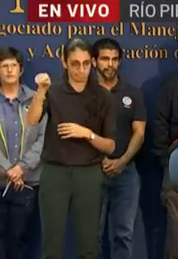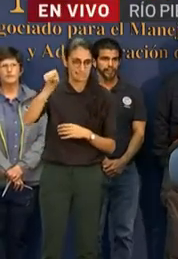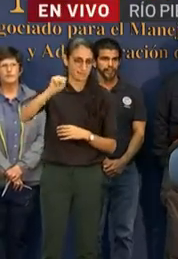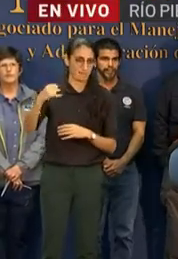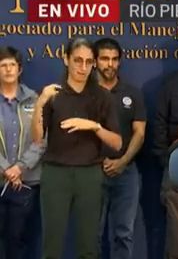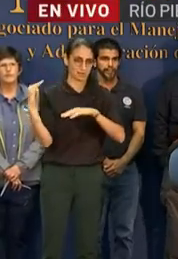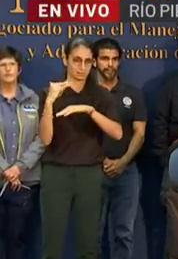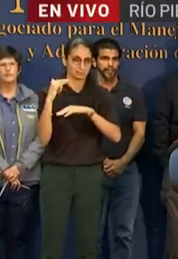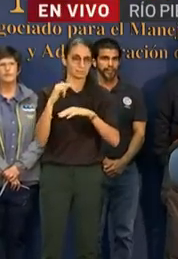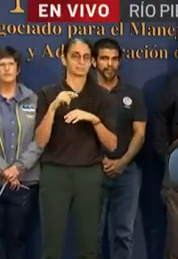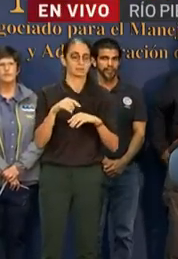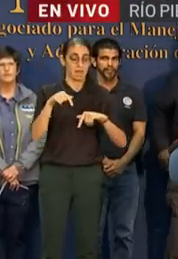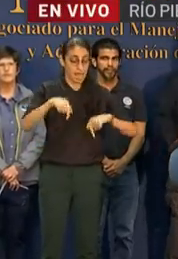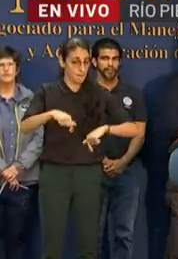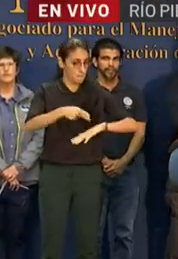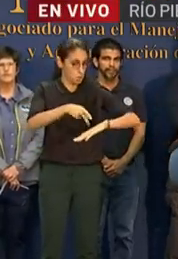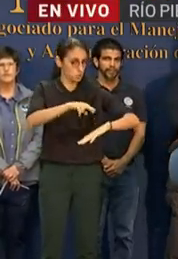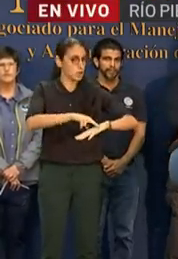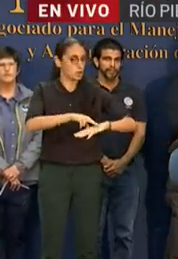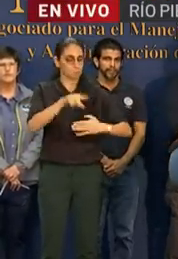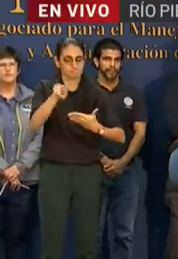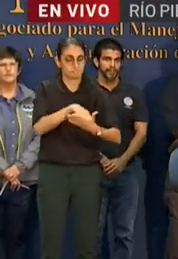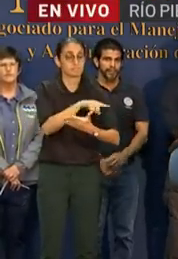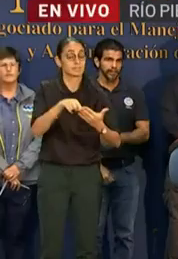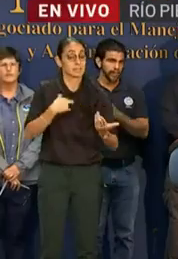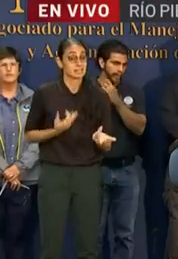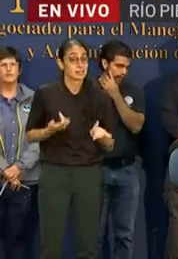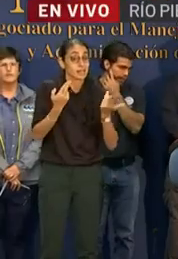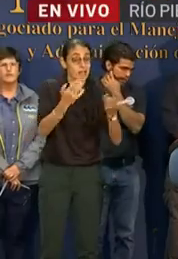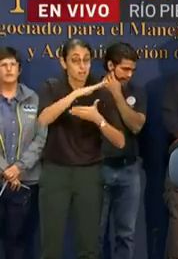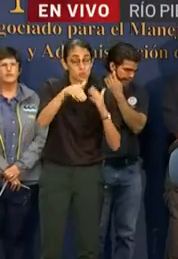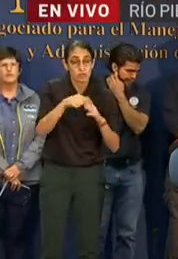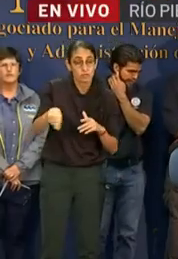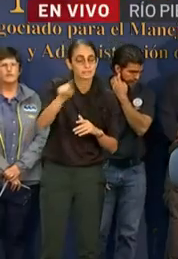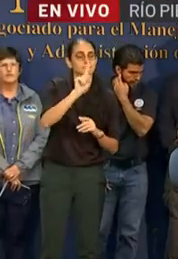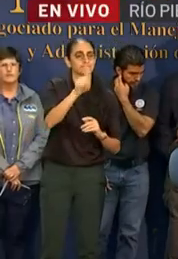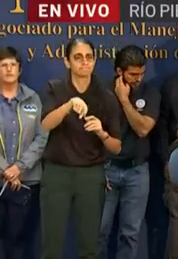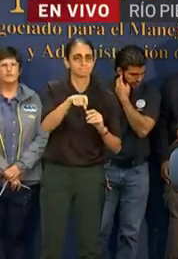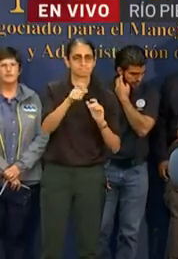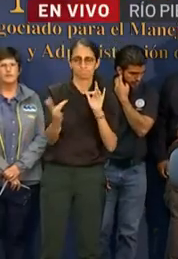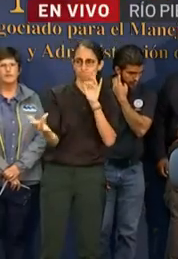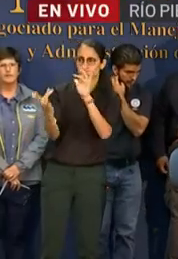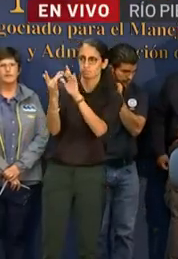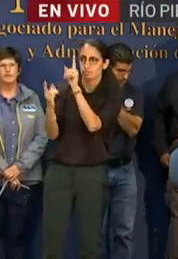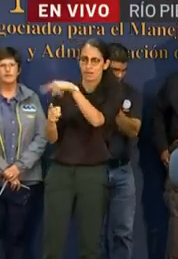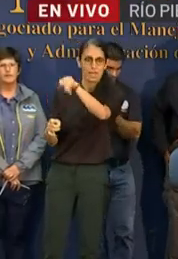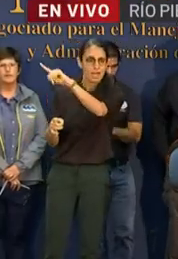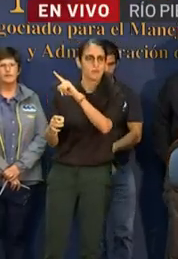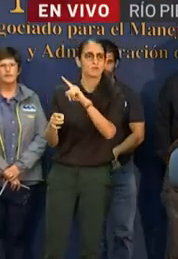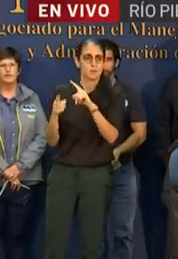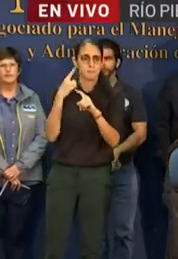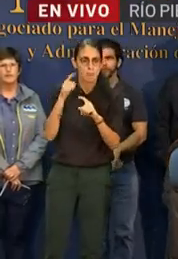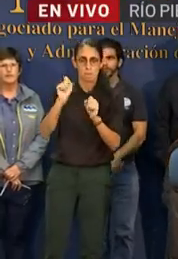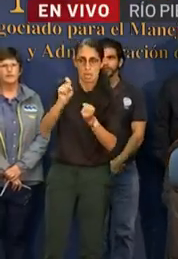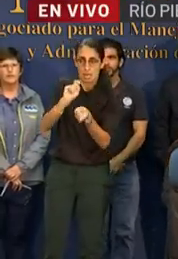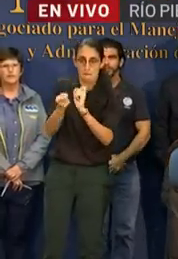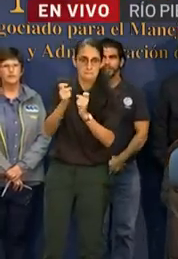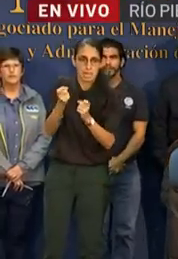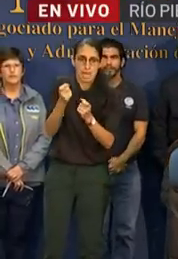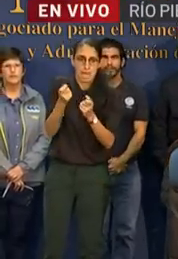MÁS DE 700 VATIOS. POR